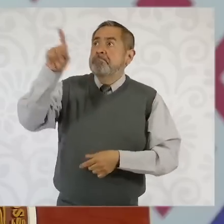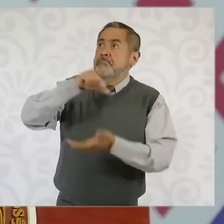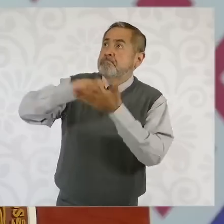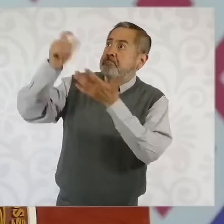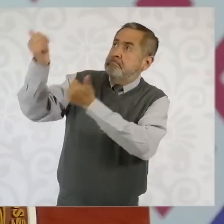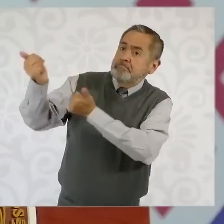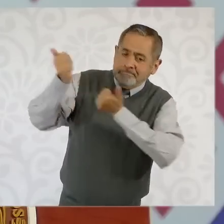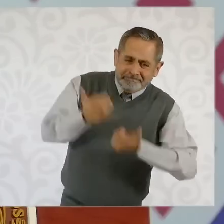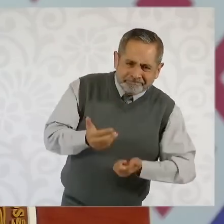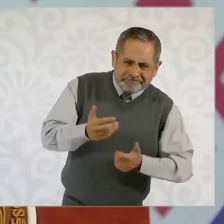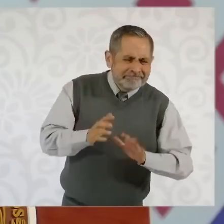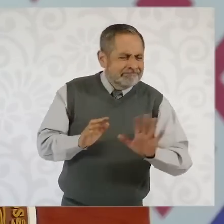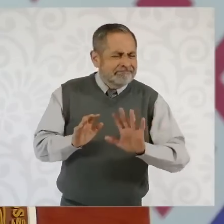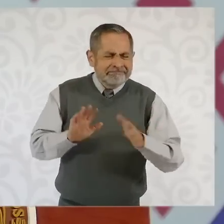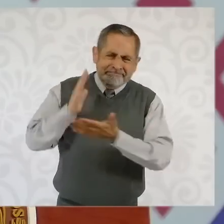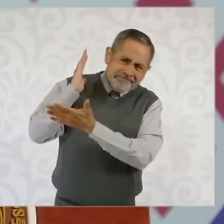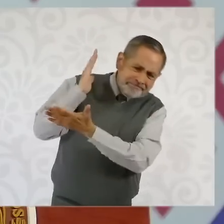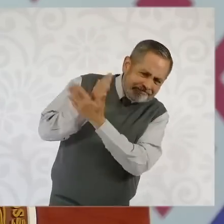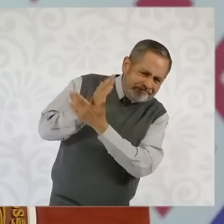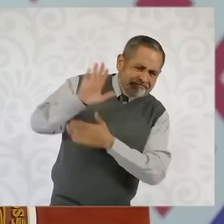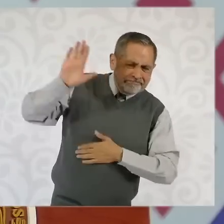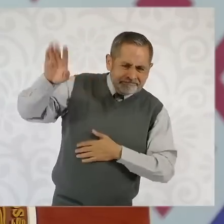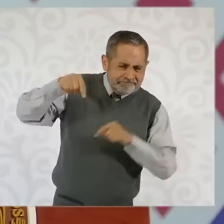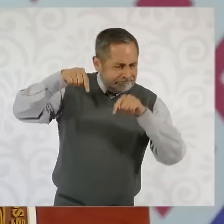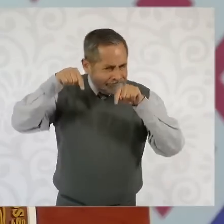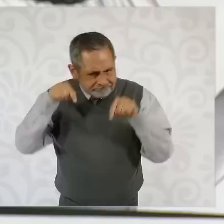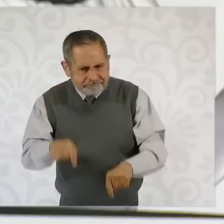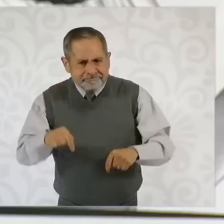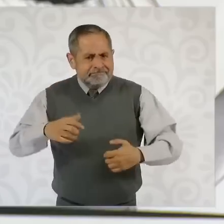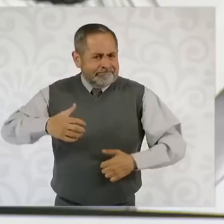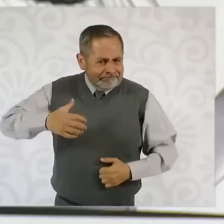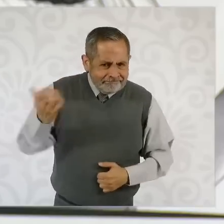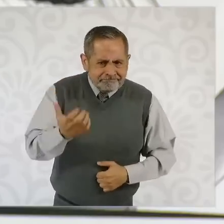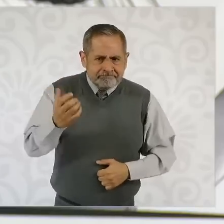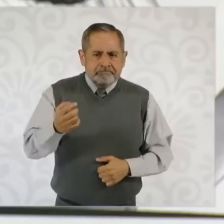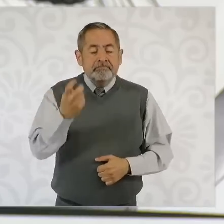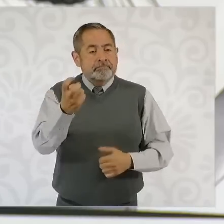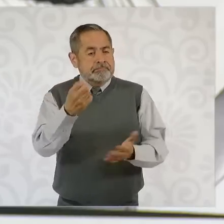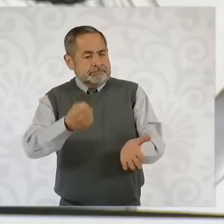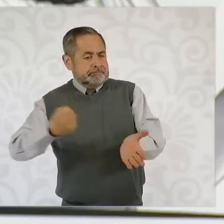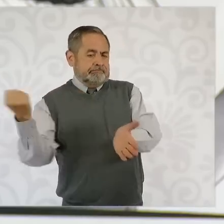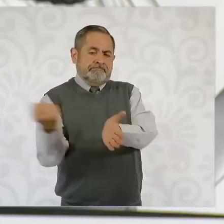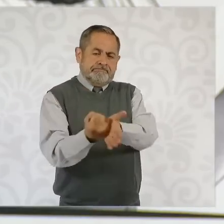vamos en este en esta ruta y por eso pues el sello Hecho en México es muy importante Entonces